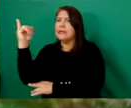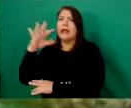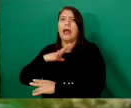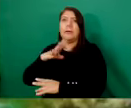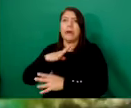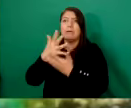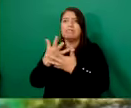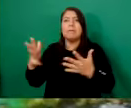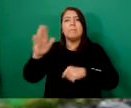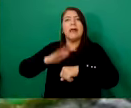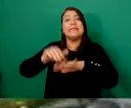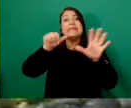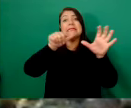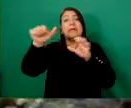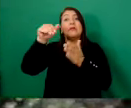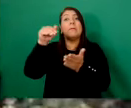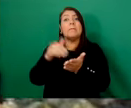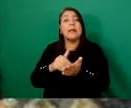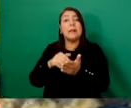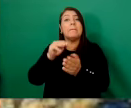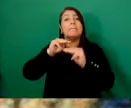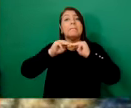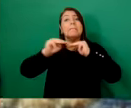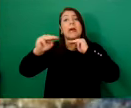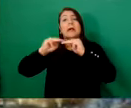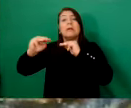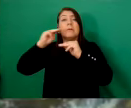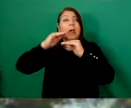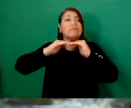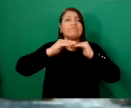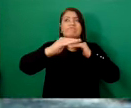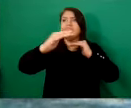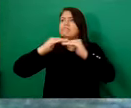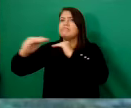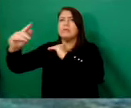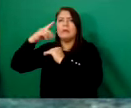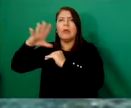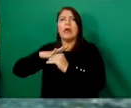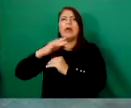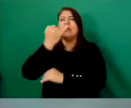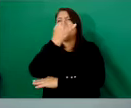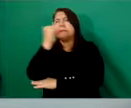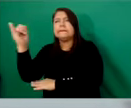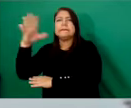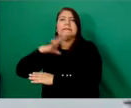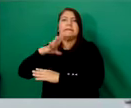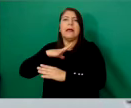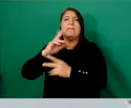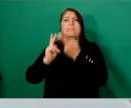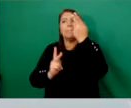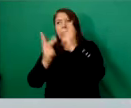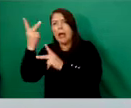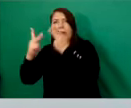jardines con más de 600.000 metros cuadrados, que albergan plantas y árboles de diferentes